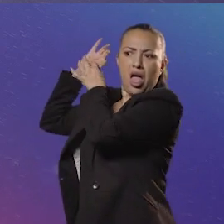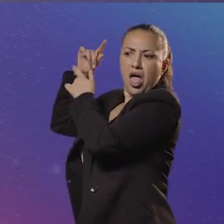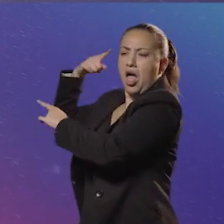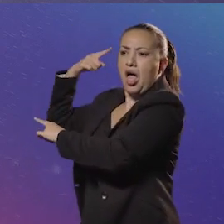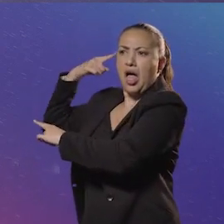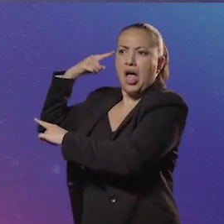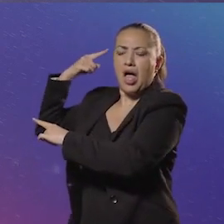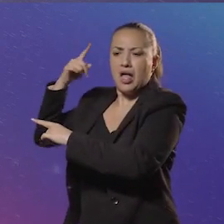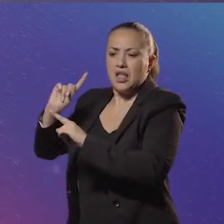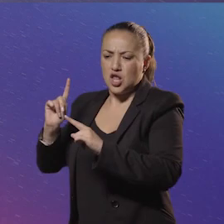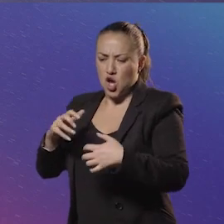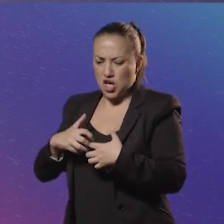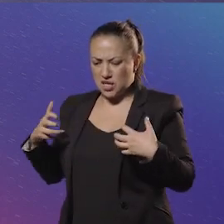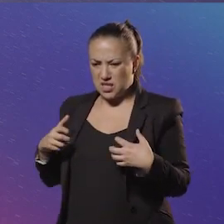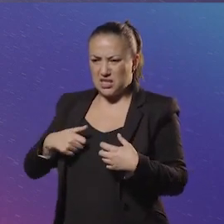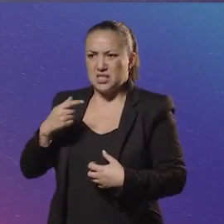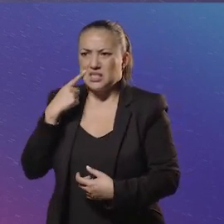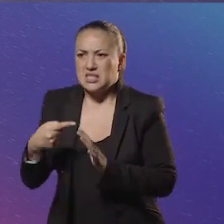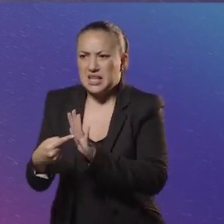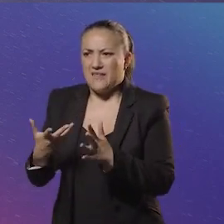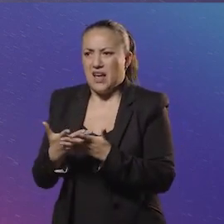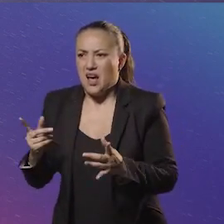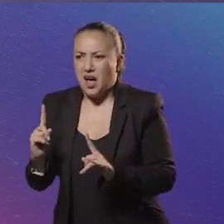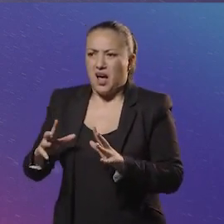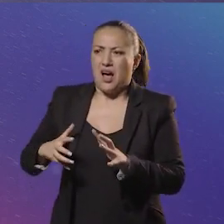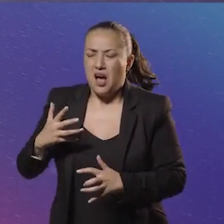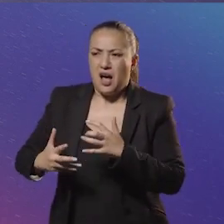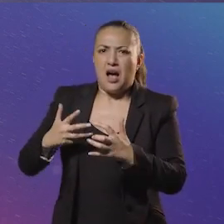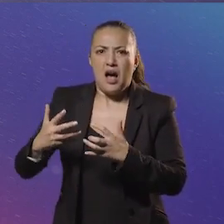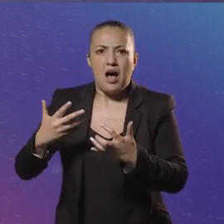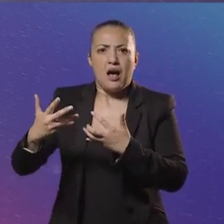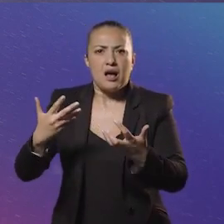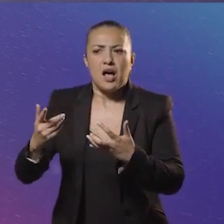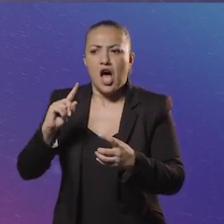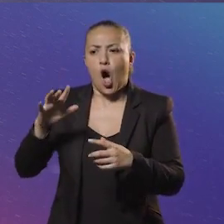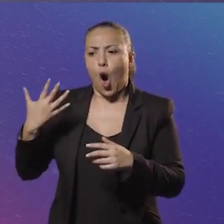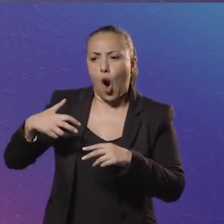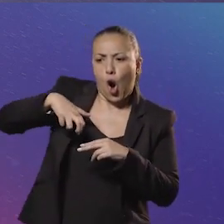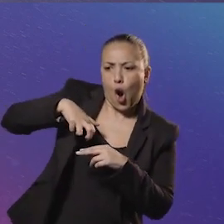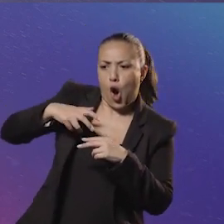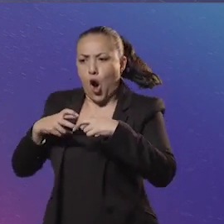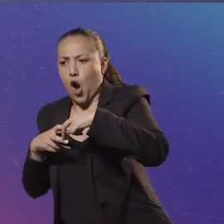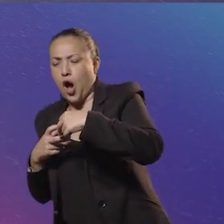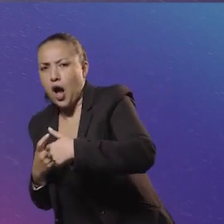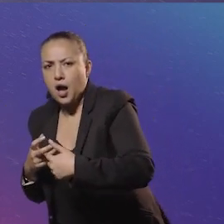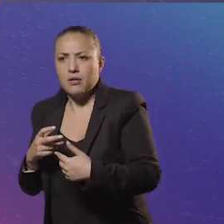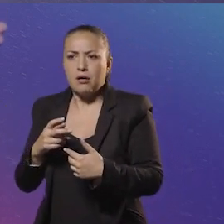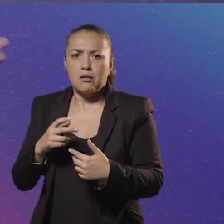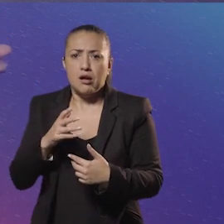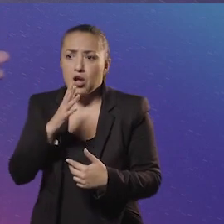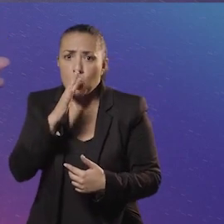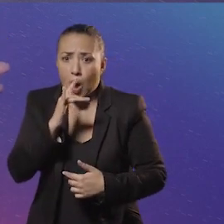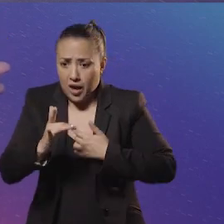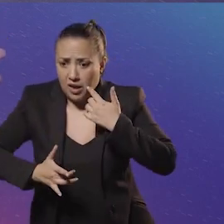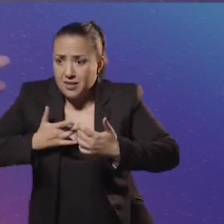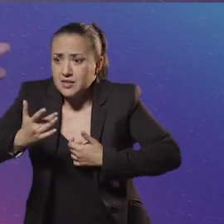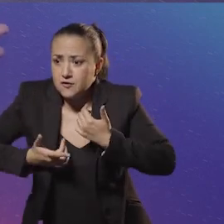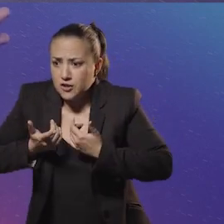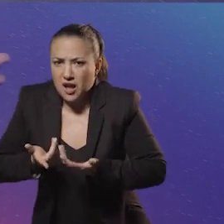y que si te quitaste, si no te quitas, si se te ve, si no se te ve, como la pose, no sé qué, pues tampoco estás disfrutando lo que estás haciendo.